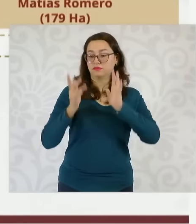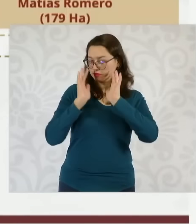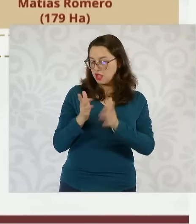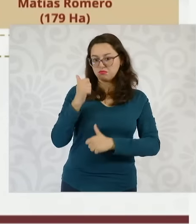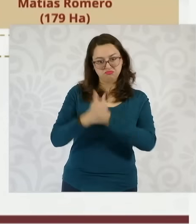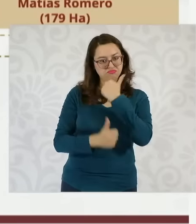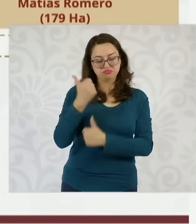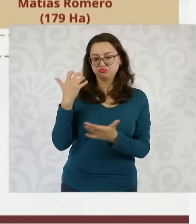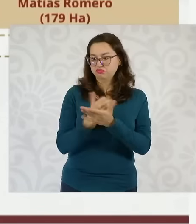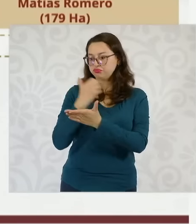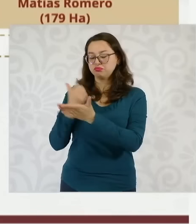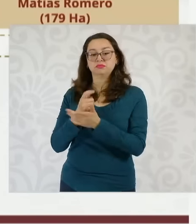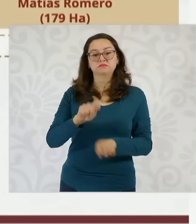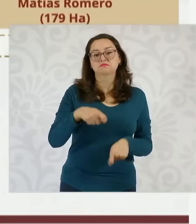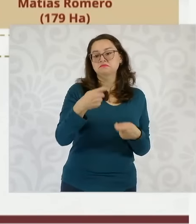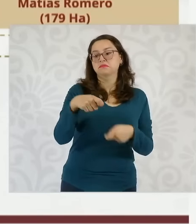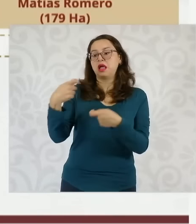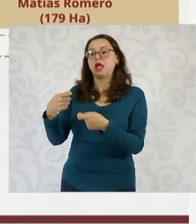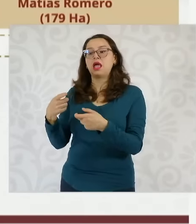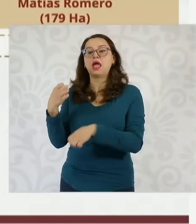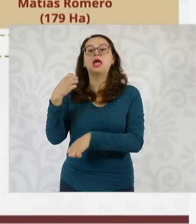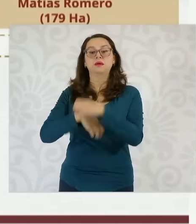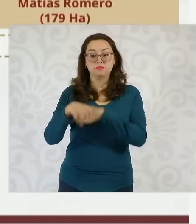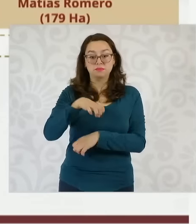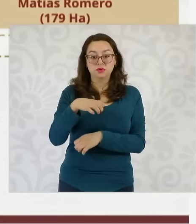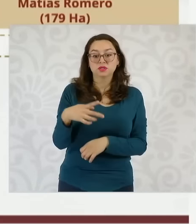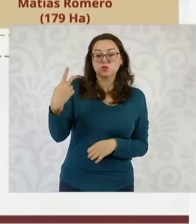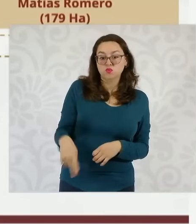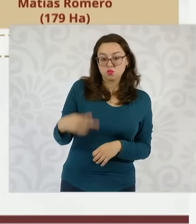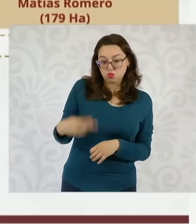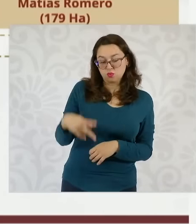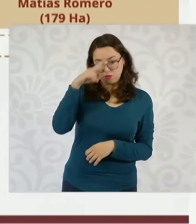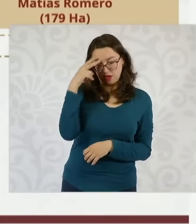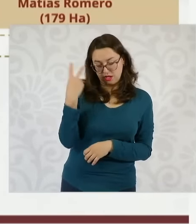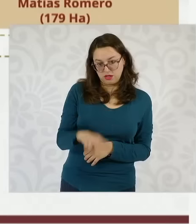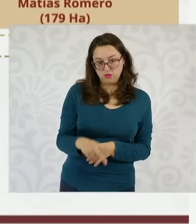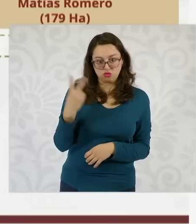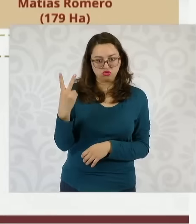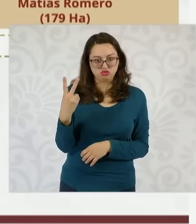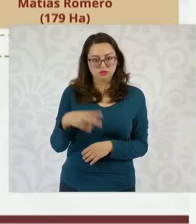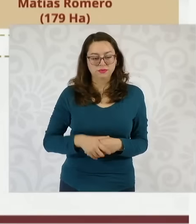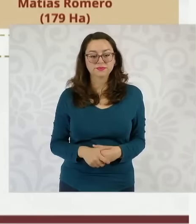están concesionados a empresas nacionales que se llaman Proismo y Profárarmax los concesionarios